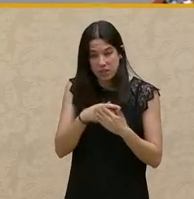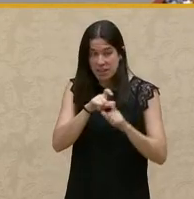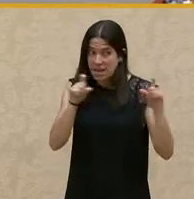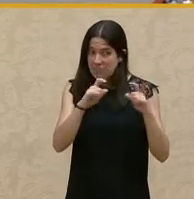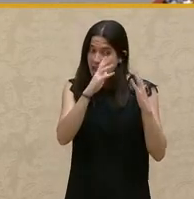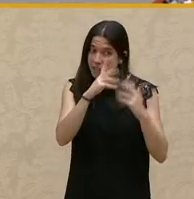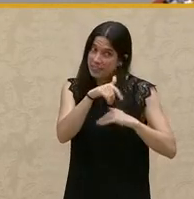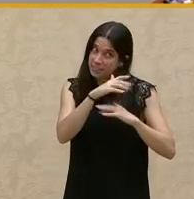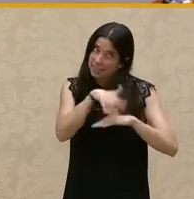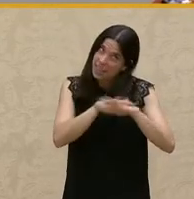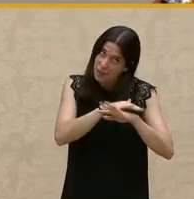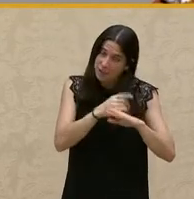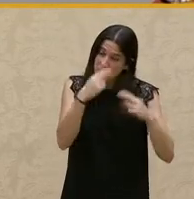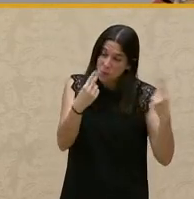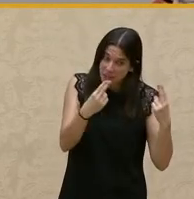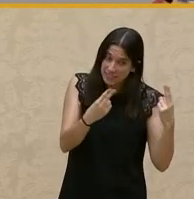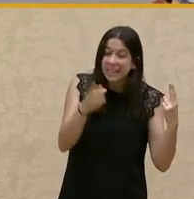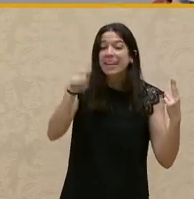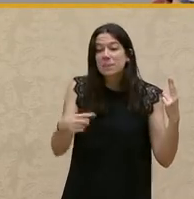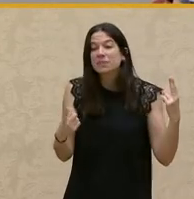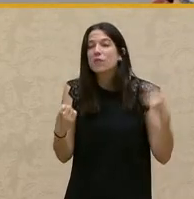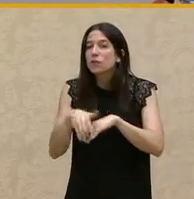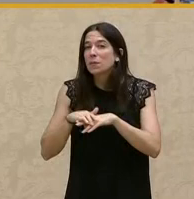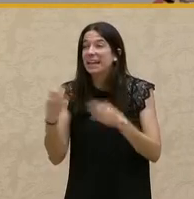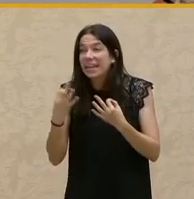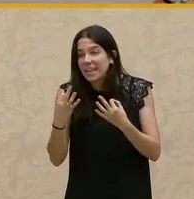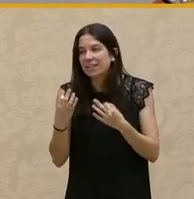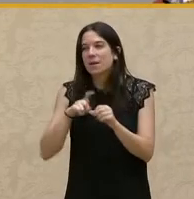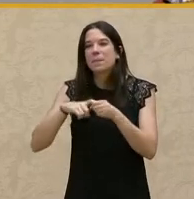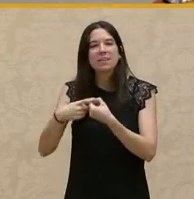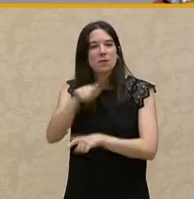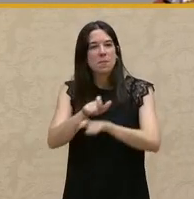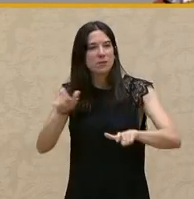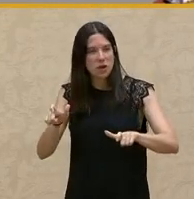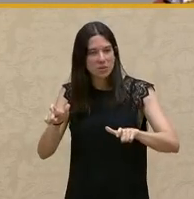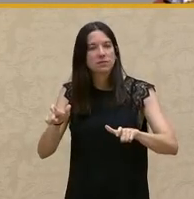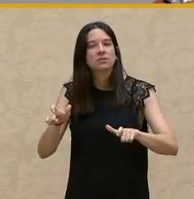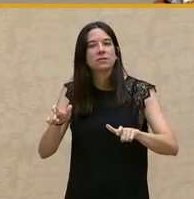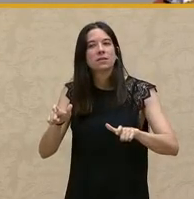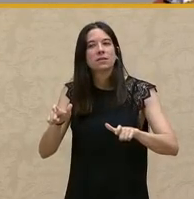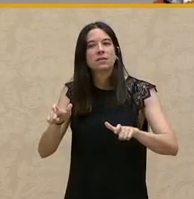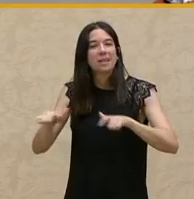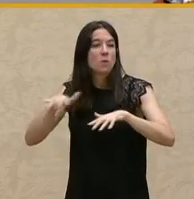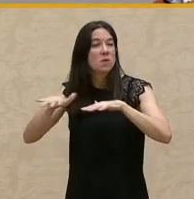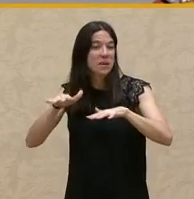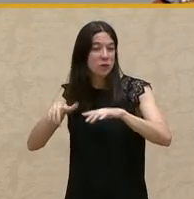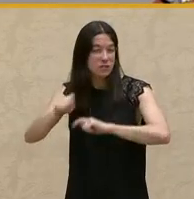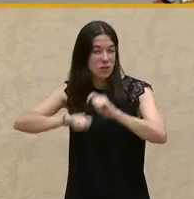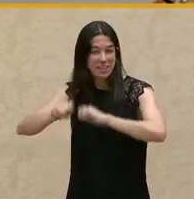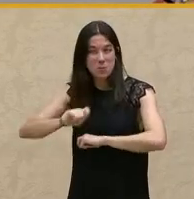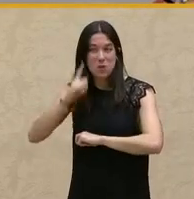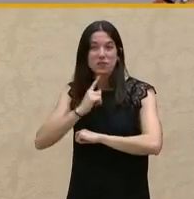es fundamental empoderar la participación del movimiento asociativo de las personas